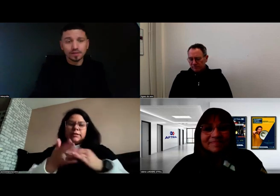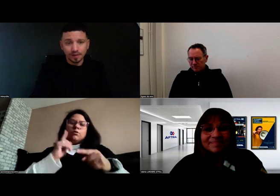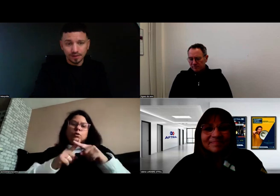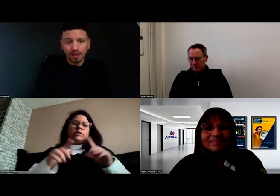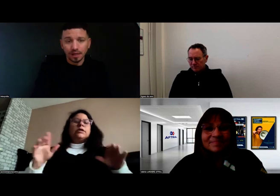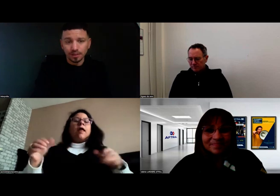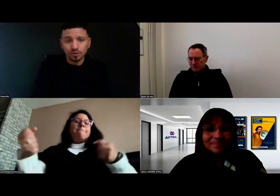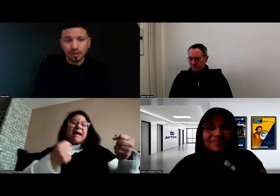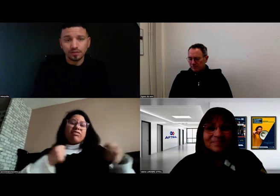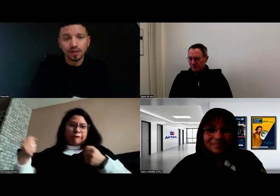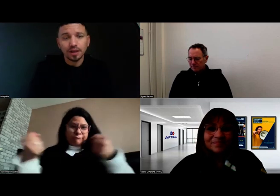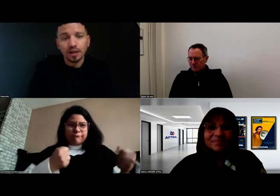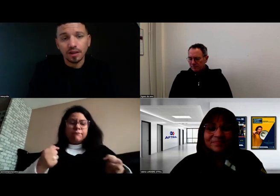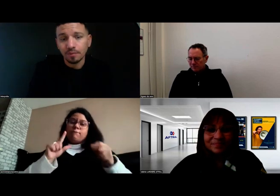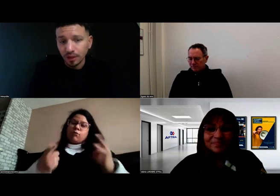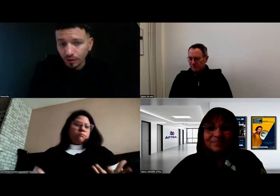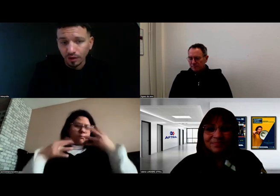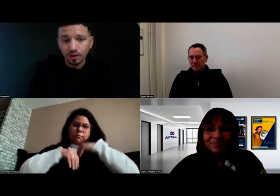La pratique tout à fait, les manœuvres,